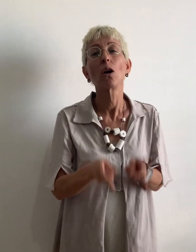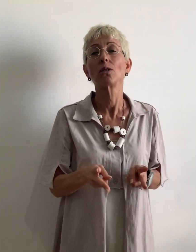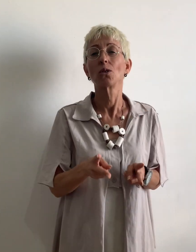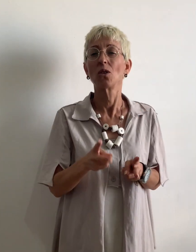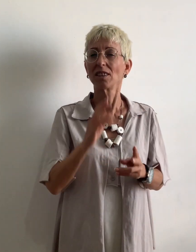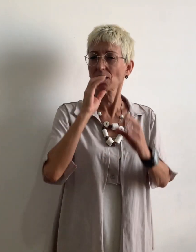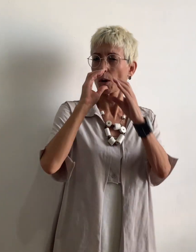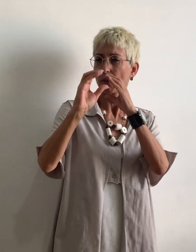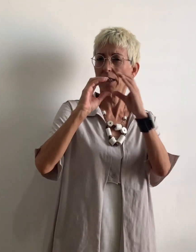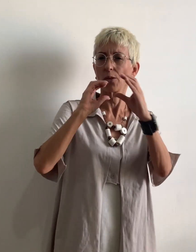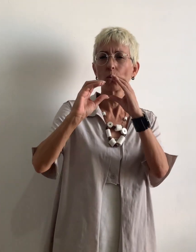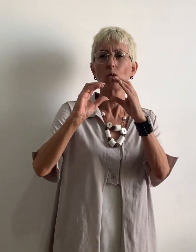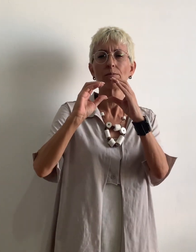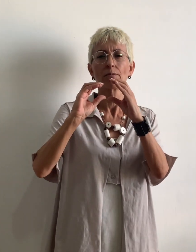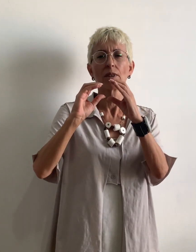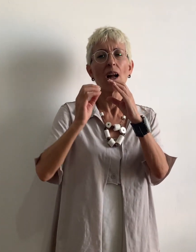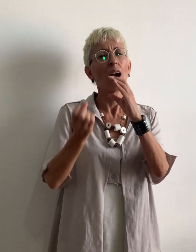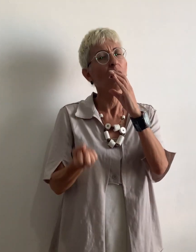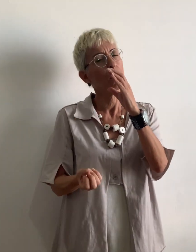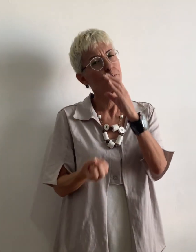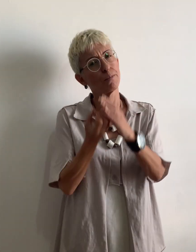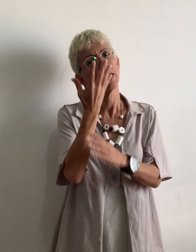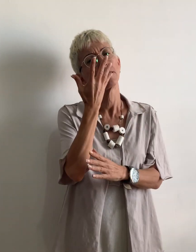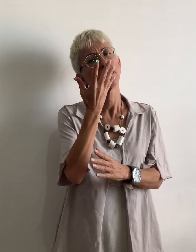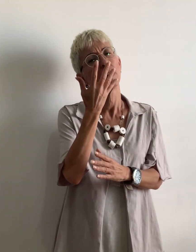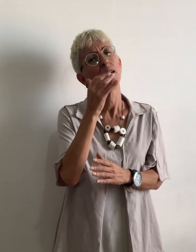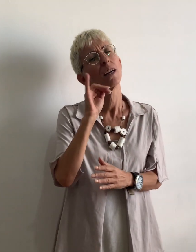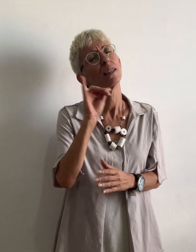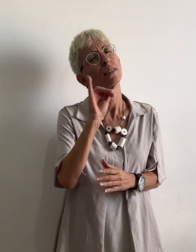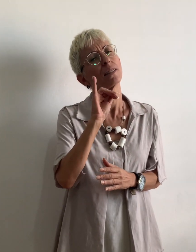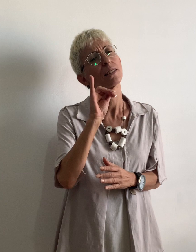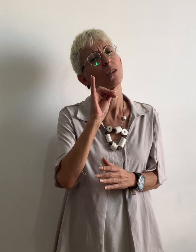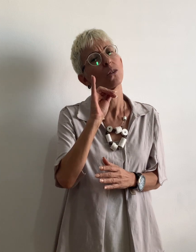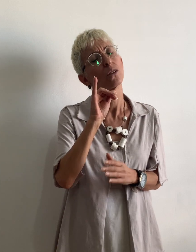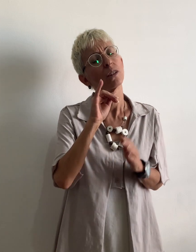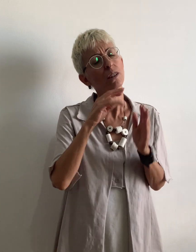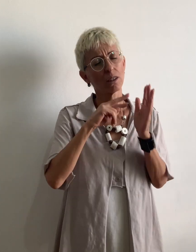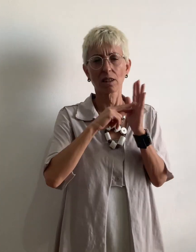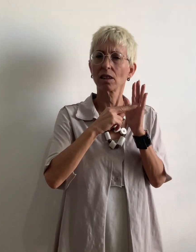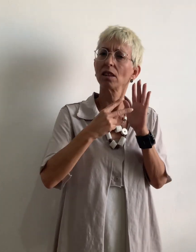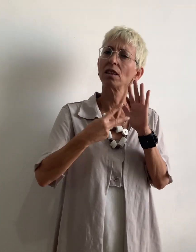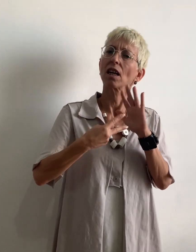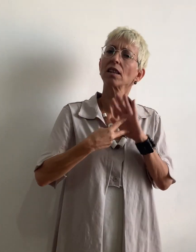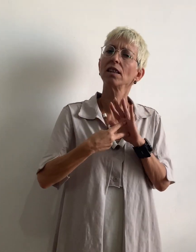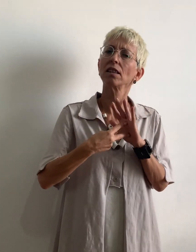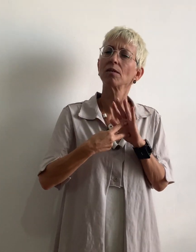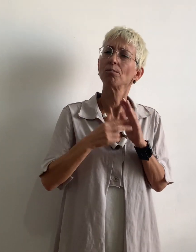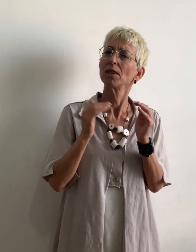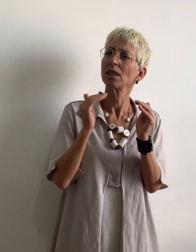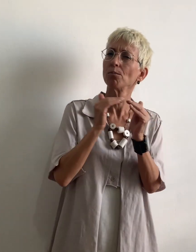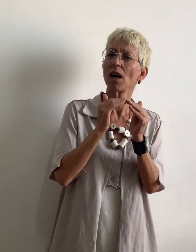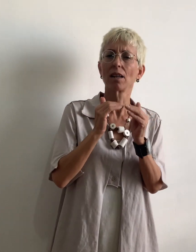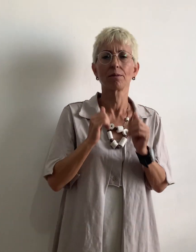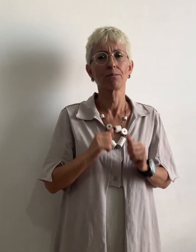יָכֹלְנוּ לְשׂוֹחֵחַ בֵּינֵנוּ לְגַבֵּשׁ אֵיזוֹ תָּכְנִית מַתְאִימָה